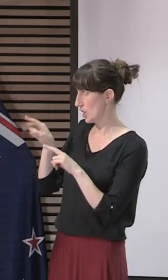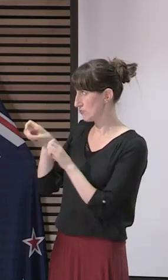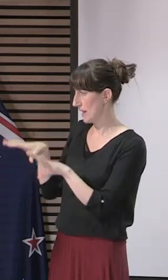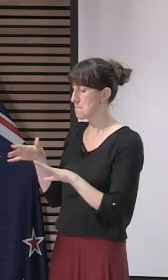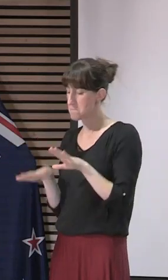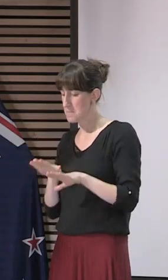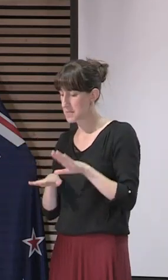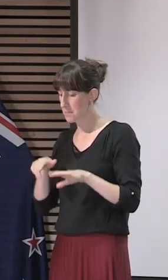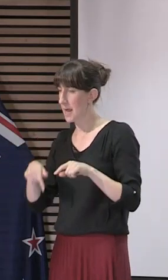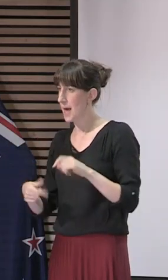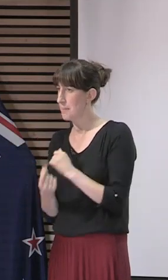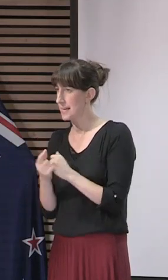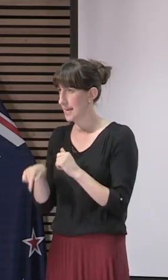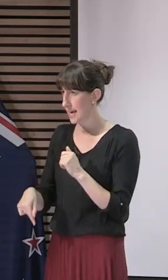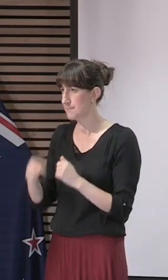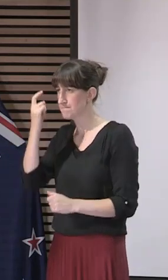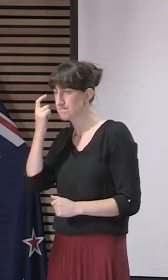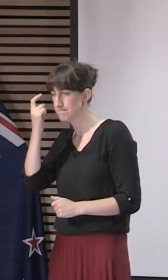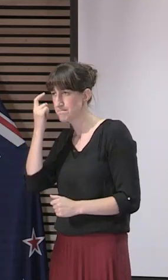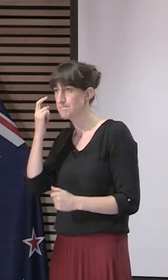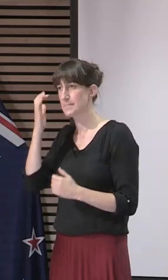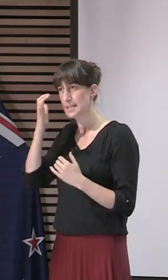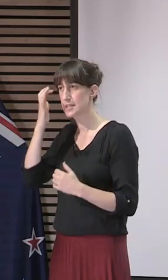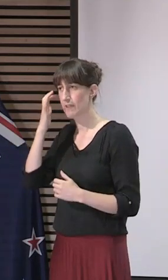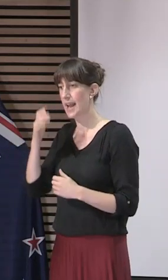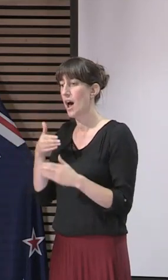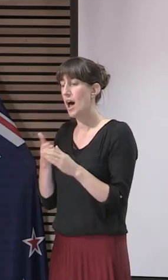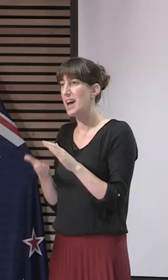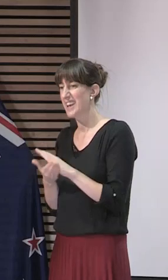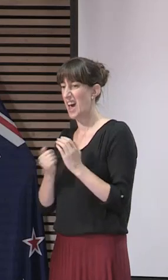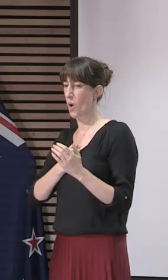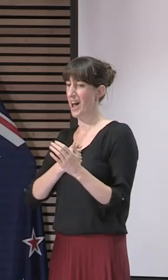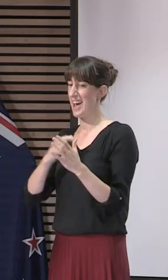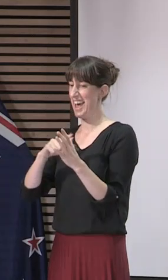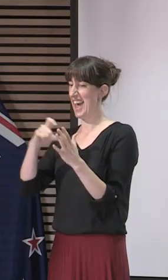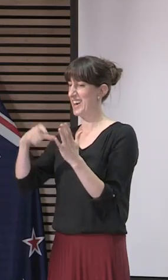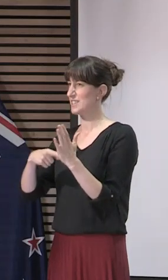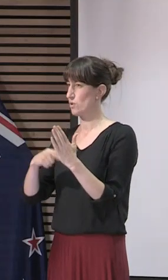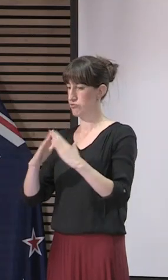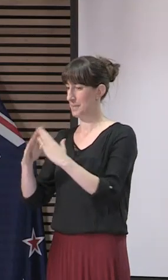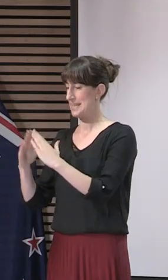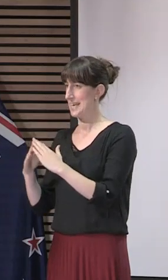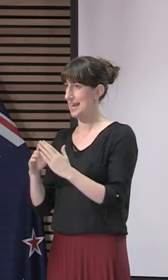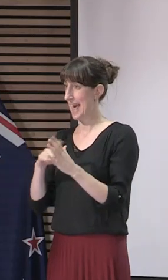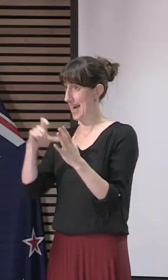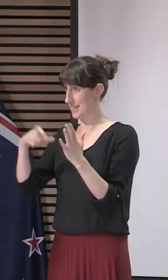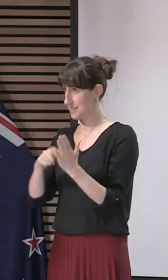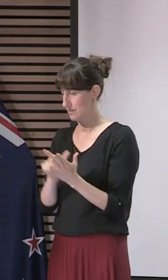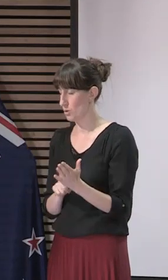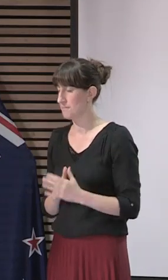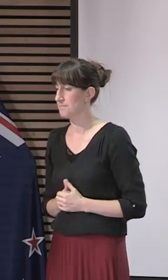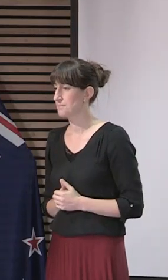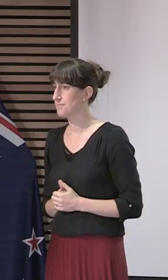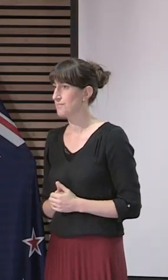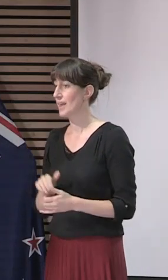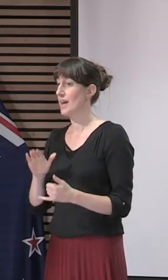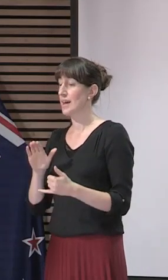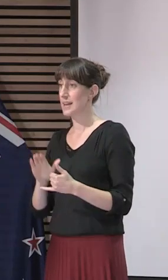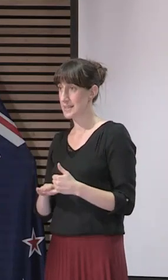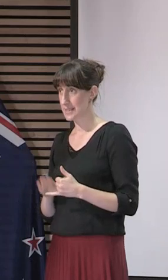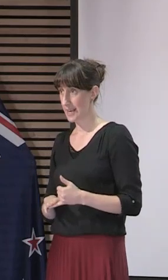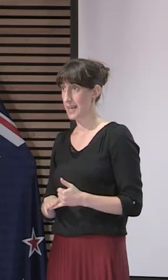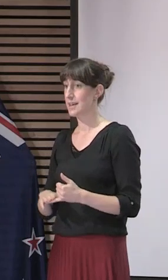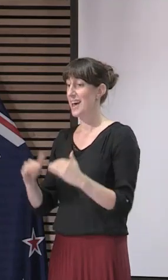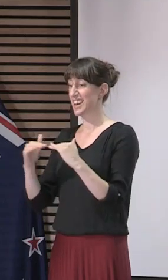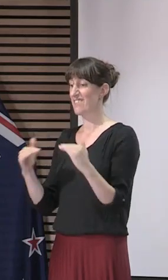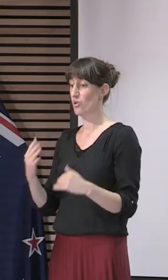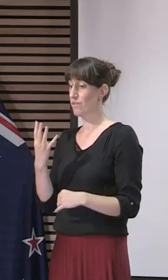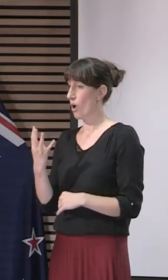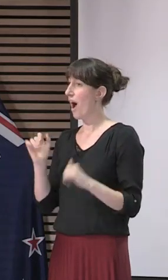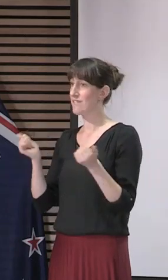whenua. Na kei te kaha matou ki